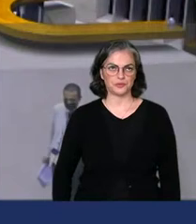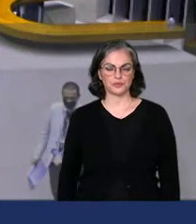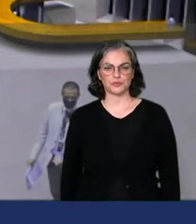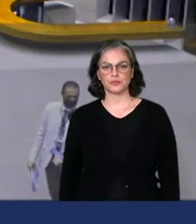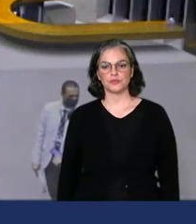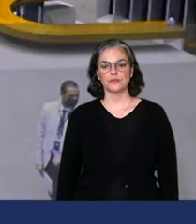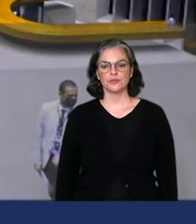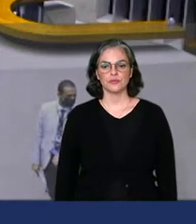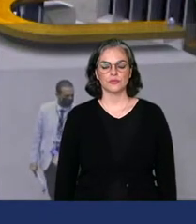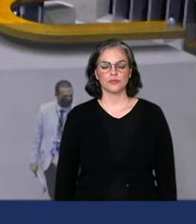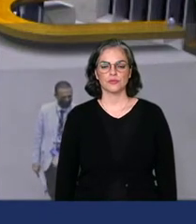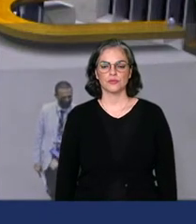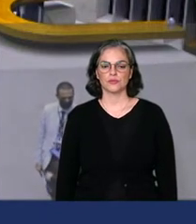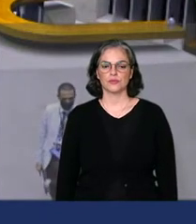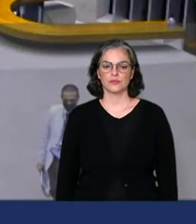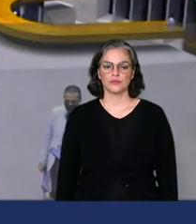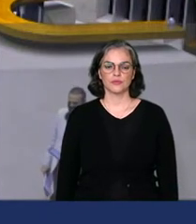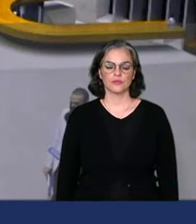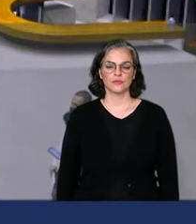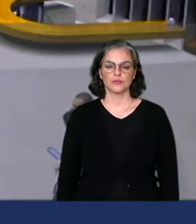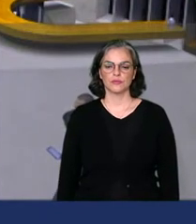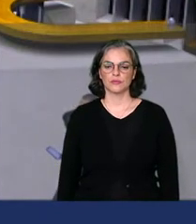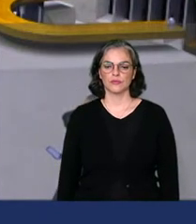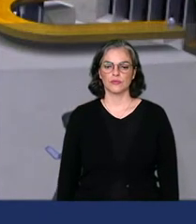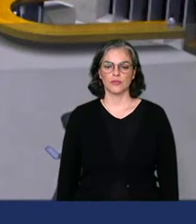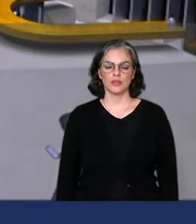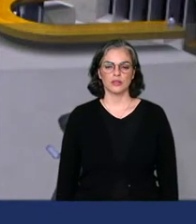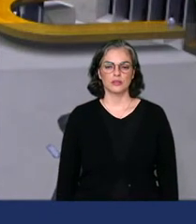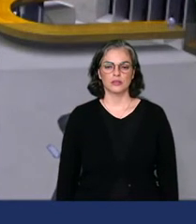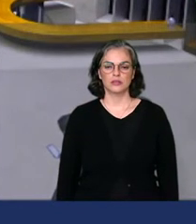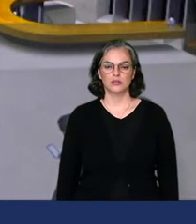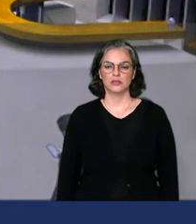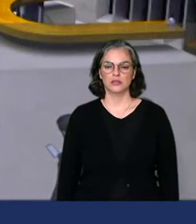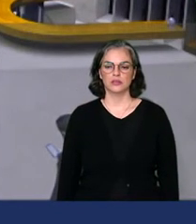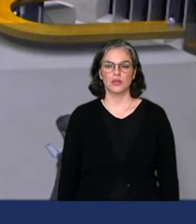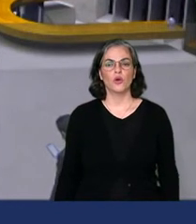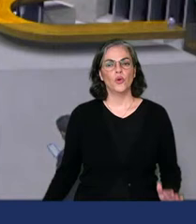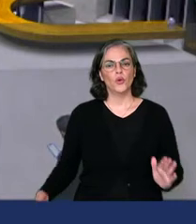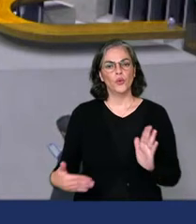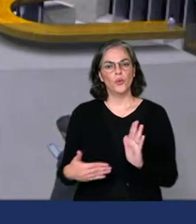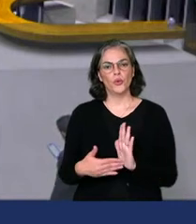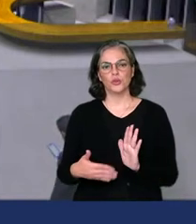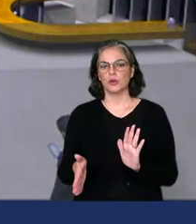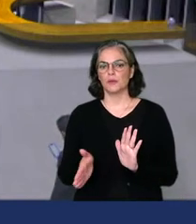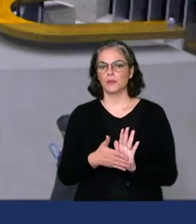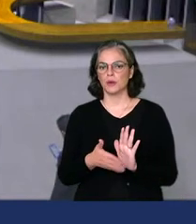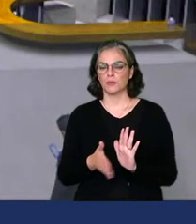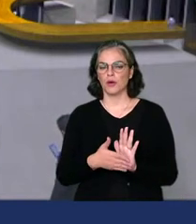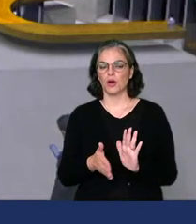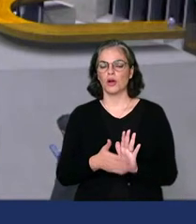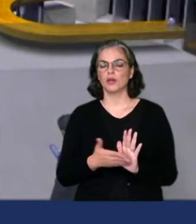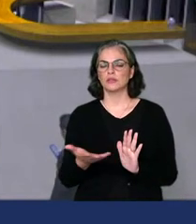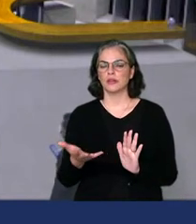DESTAQUE, DEPUTADO FRED COSTA. -- [REPÓRTER]: ÚLTIMA PROPOSTA DE MUDANÇA NO TEXTO-BASE DESSE PROJETO DE LEI QUE TRATA DA LEGALIZAÇÃO DE BINGOS E CASSINOS, DEPUTADO